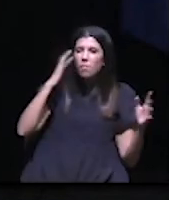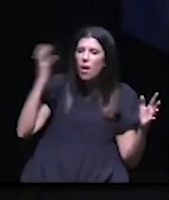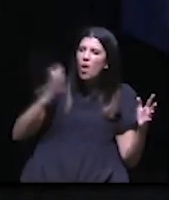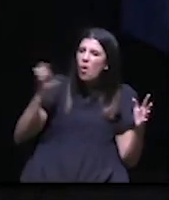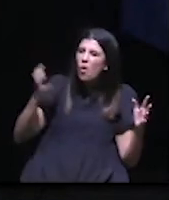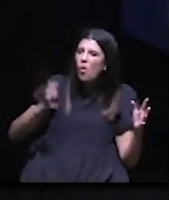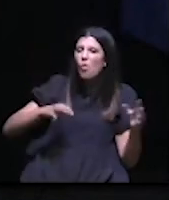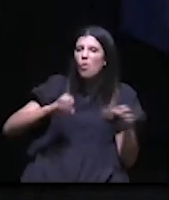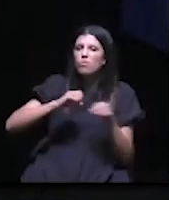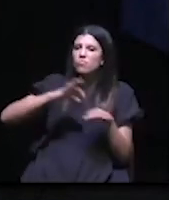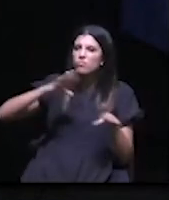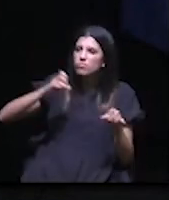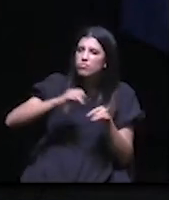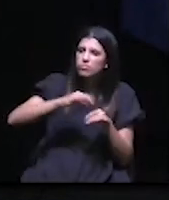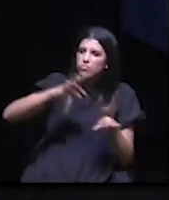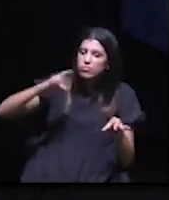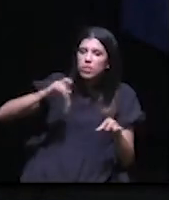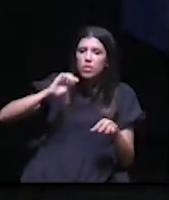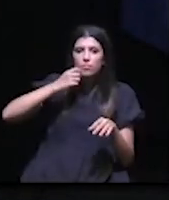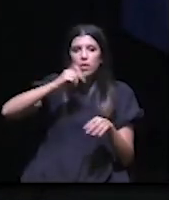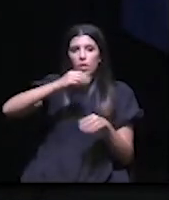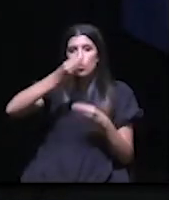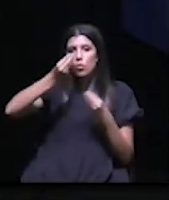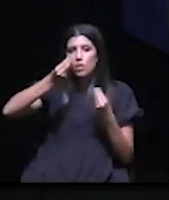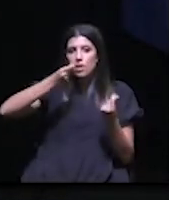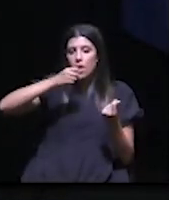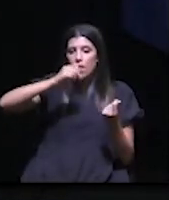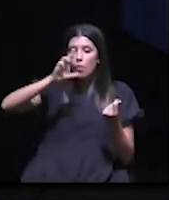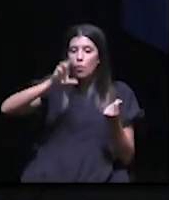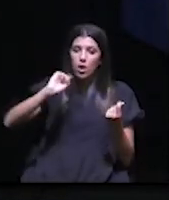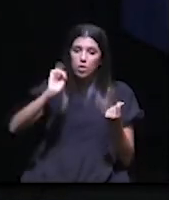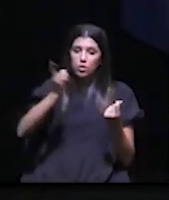emissões que comprometem a qualidade do ar que todos respiramos”. Neste momento